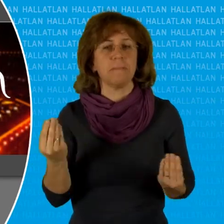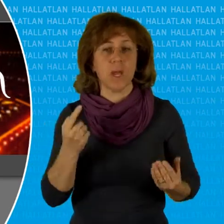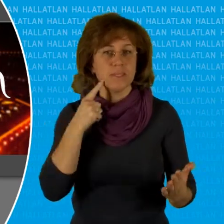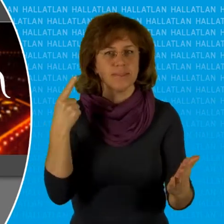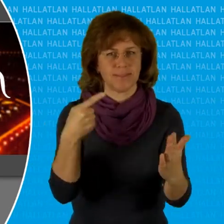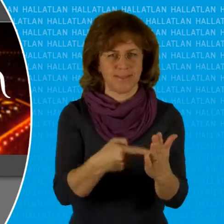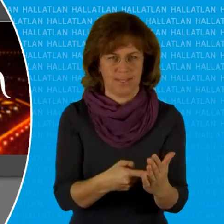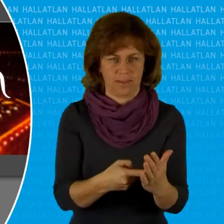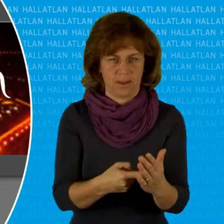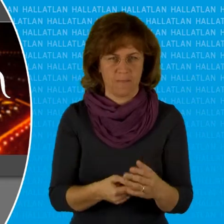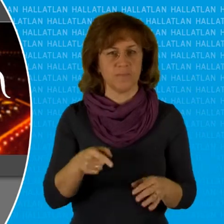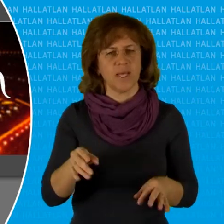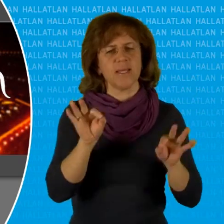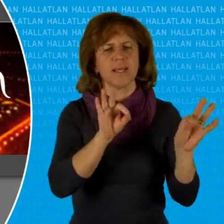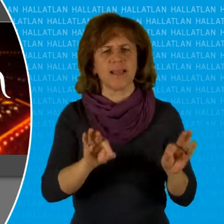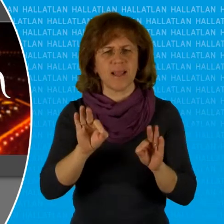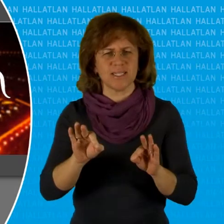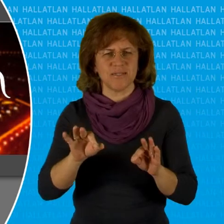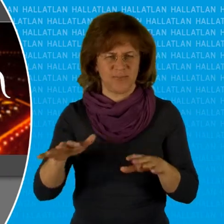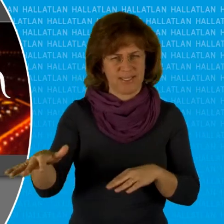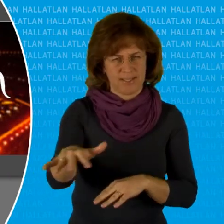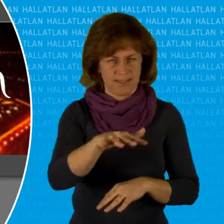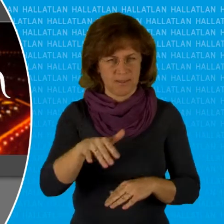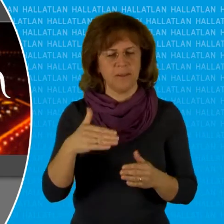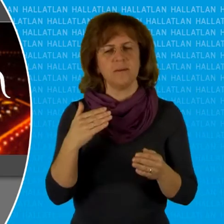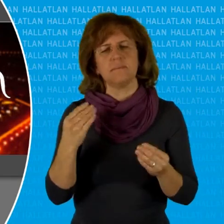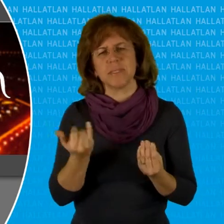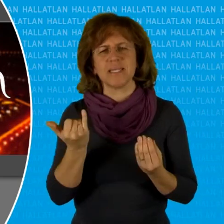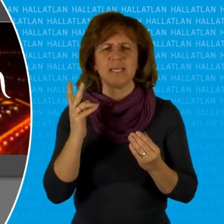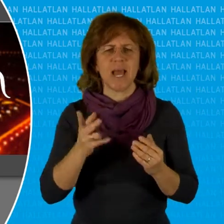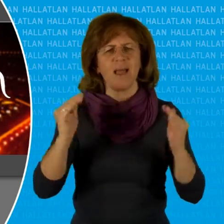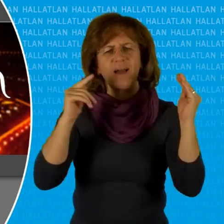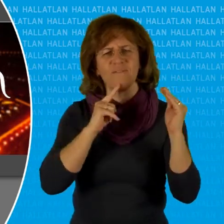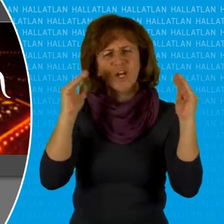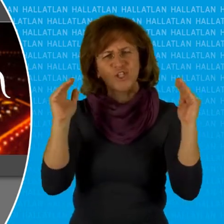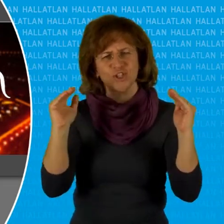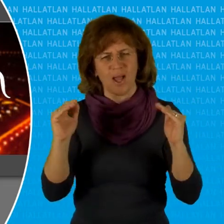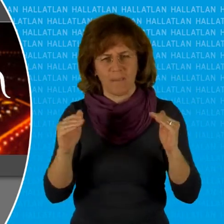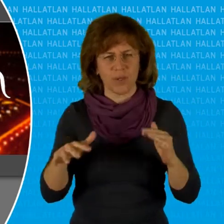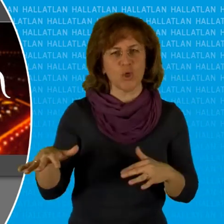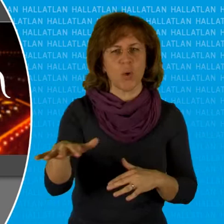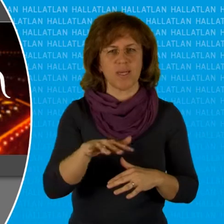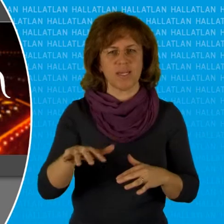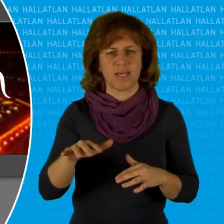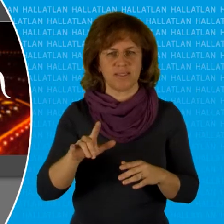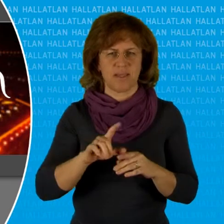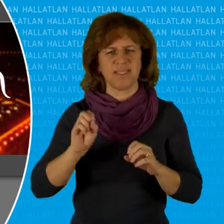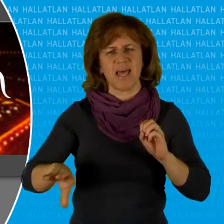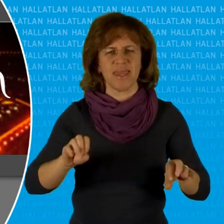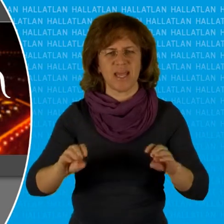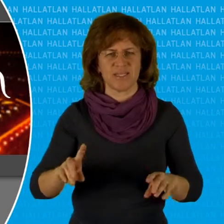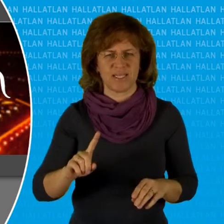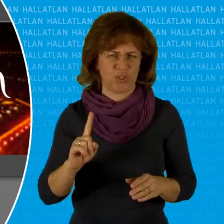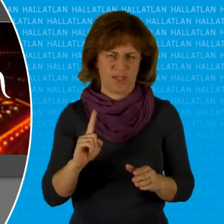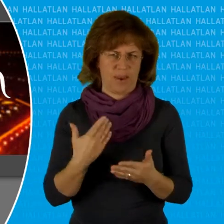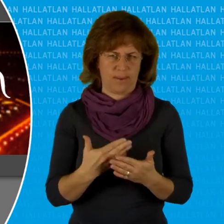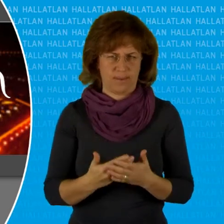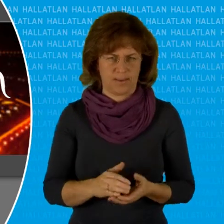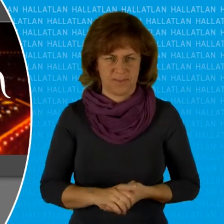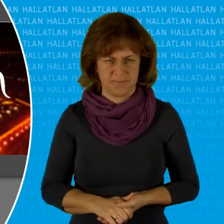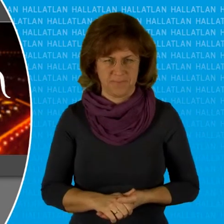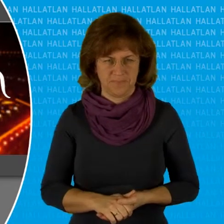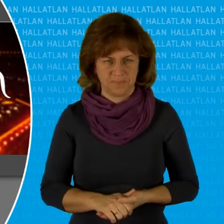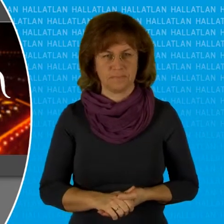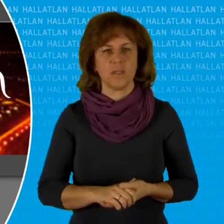A cél az, hogy a rendezvény minél kevesebb környezetszennyezéssel járjon.